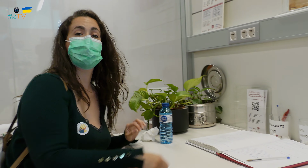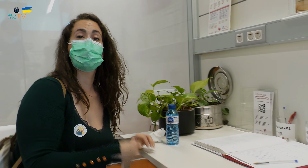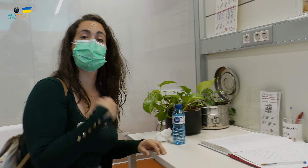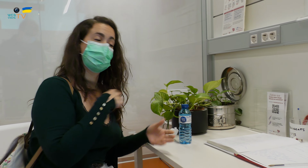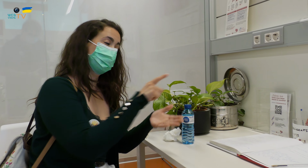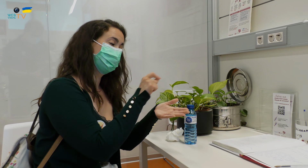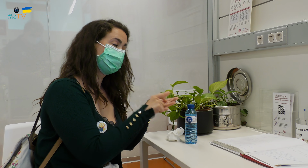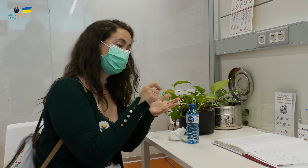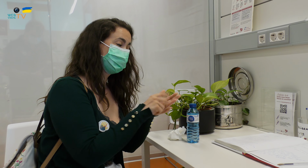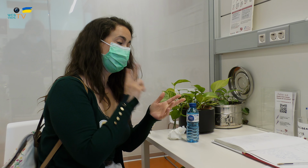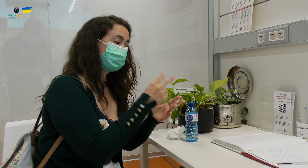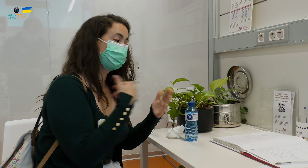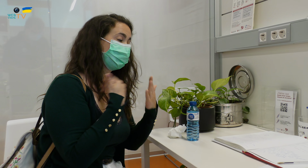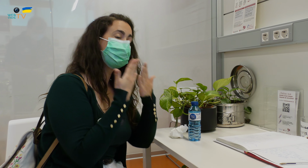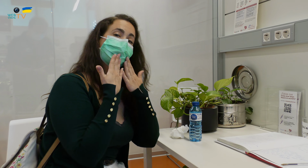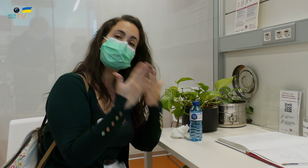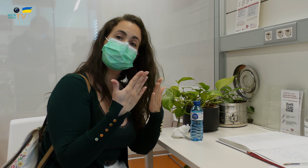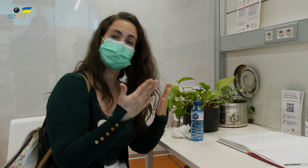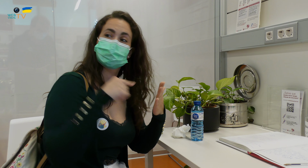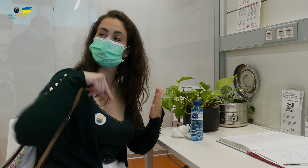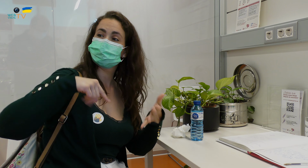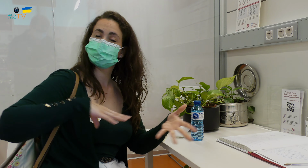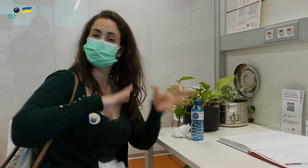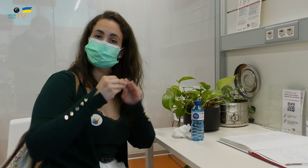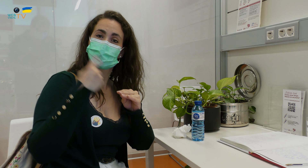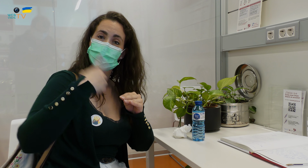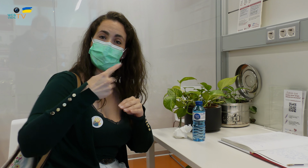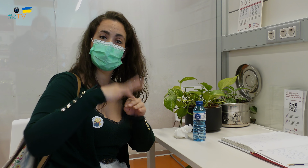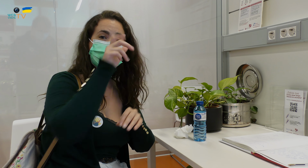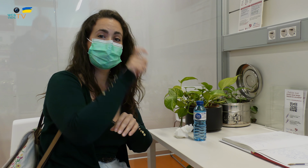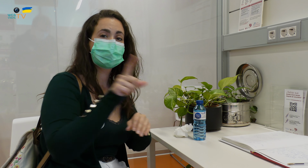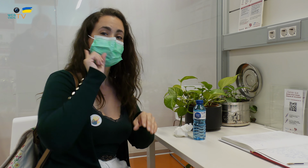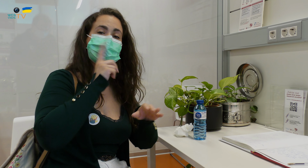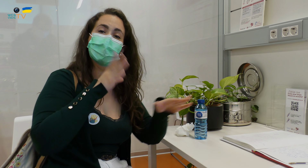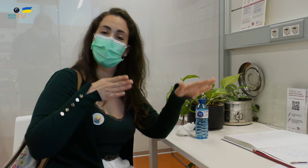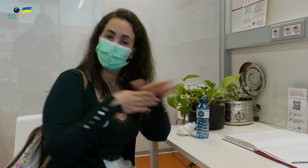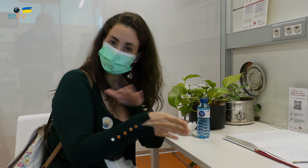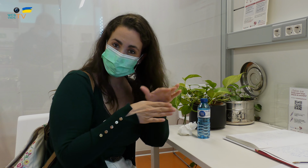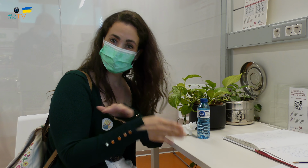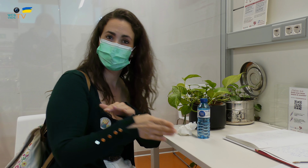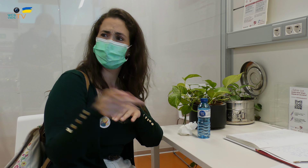He escrit per donar les gràcies perquè ha estat tot accessible per persones sordes